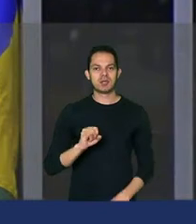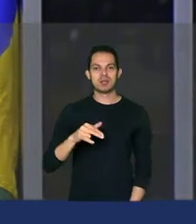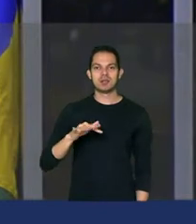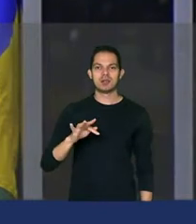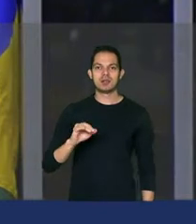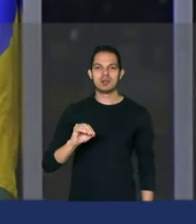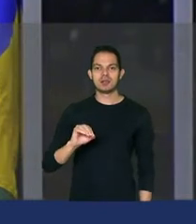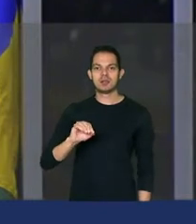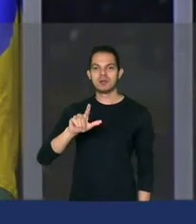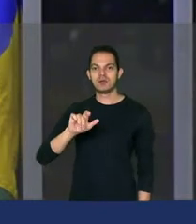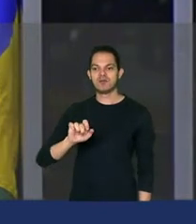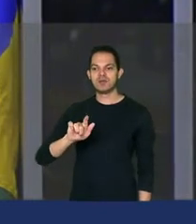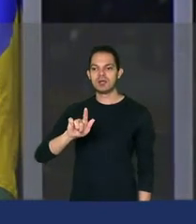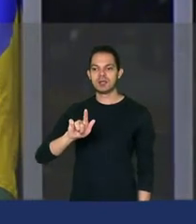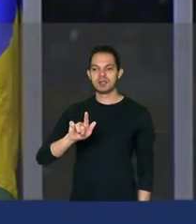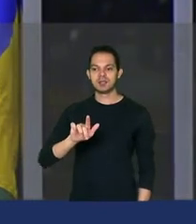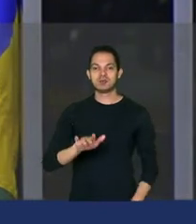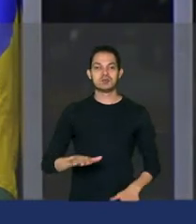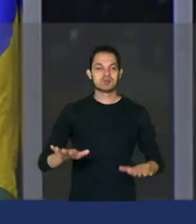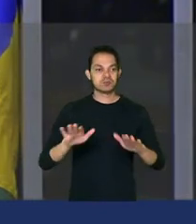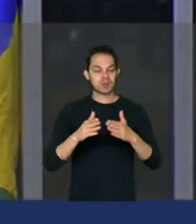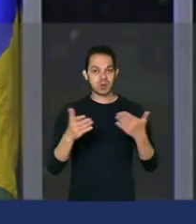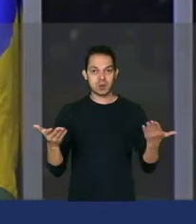ACOMPANHAM ATRAVÀS DO SISTEMA INFOLEG, É COM MUITA ALEGRIA, SENHOR PRESIDENTE, QUE VENHO